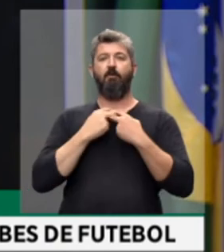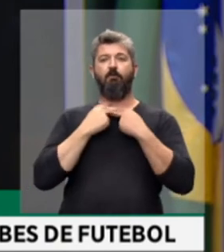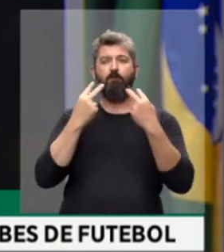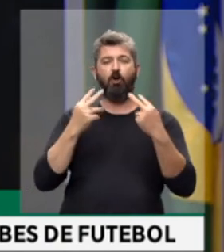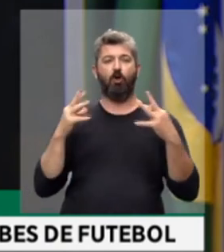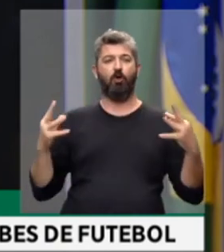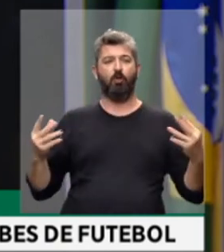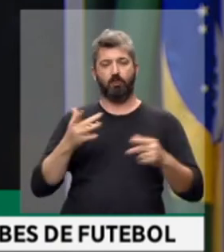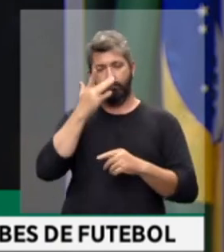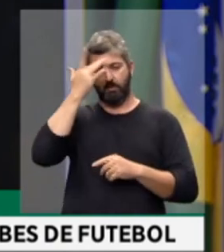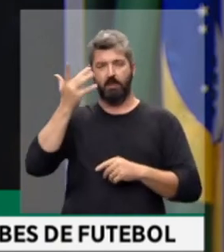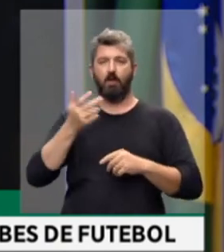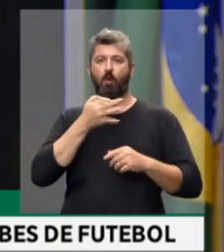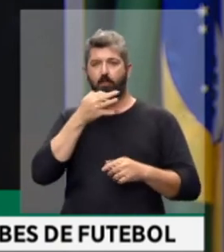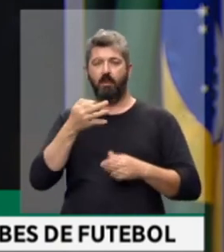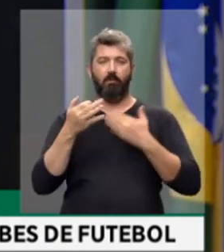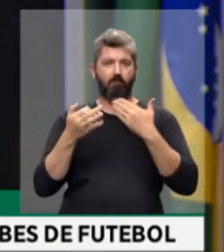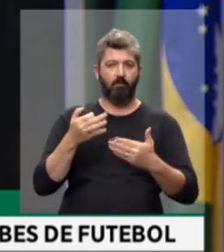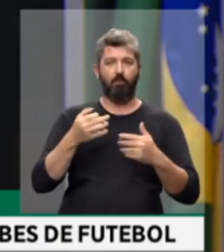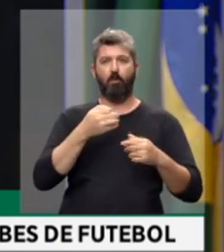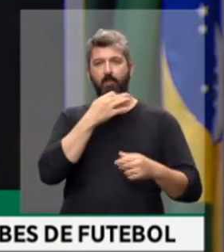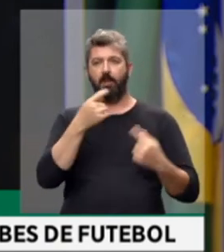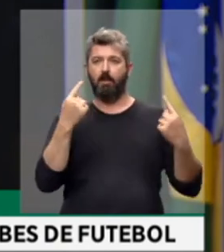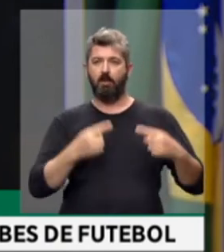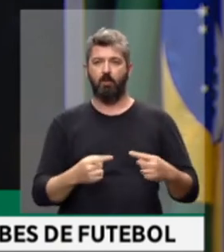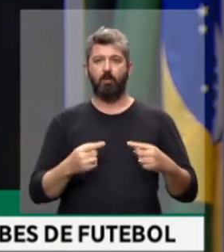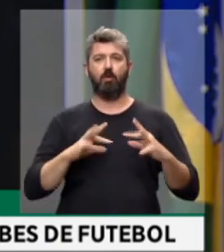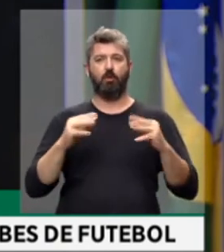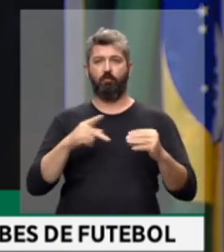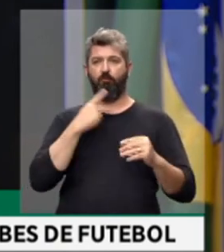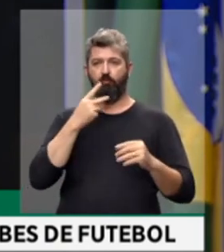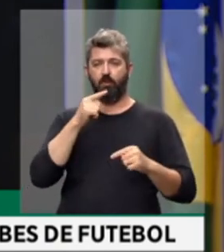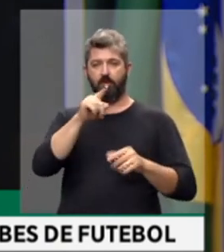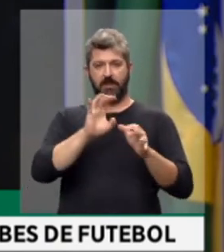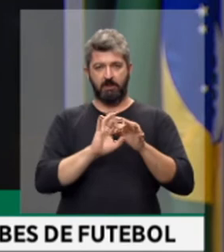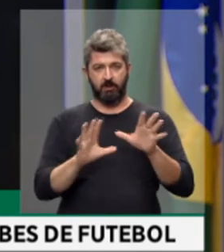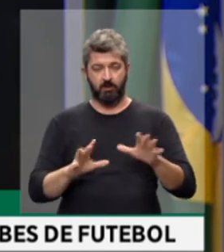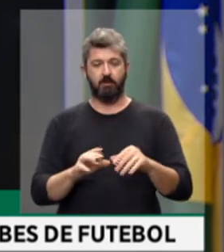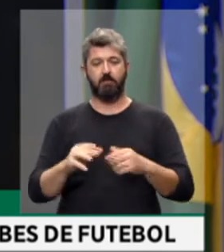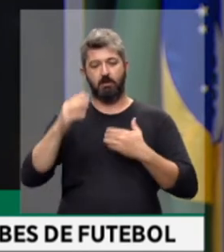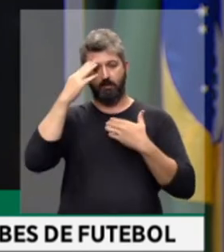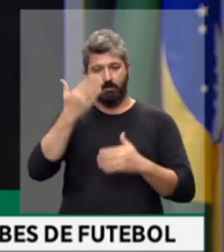SENHOR PRESIDENTE, EU QUERO AGRADECER A CONDUÇÃO DOS TRABALHOS, VOSSA EXCELÊNCIA QUE CONDUZIU COM MAESTRIA, DEU VOZ A TODOS AQUELES QUE